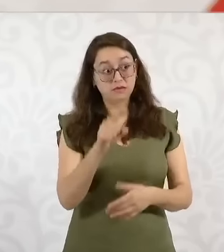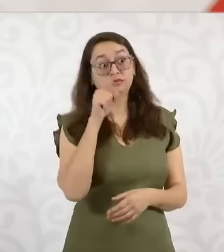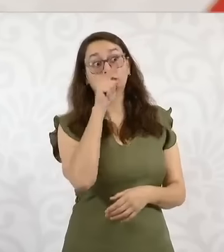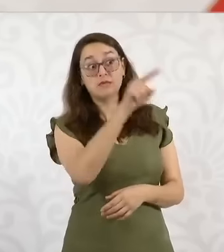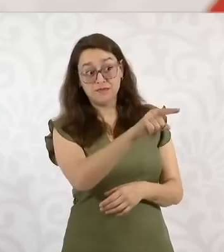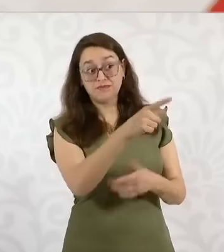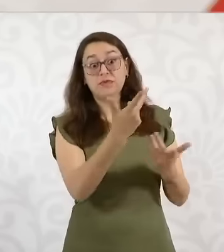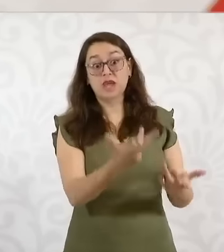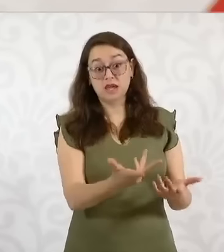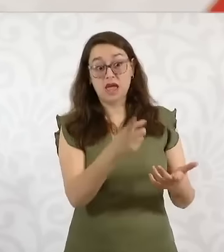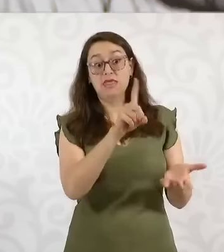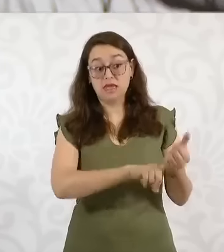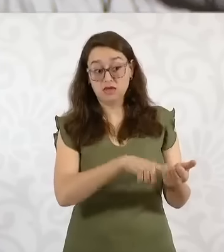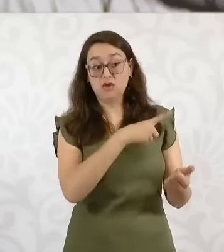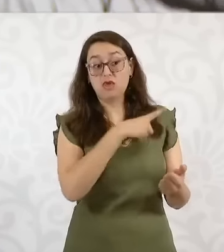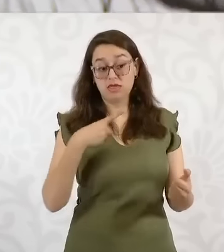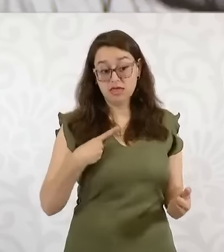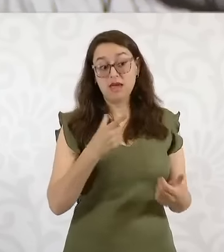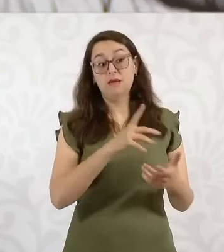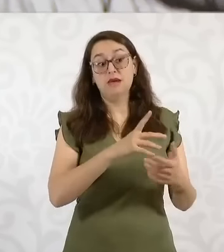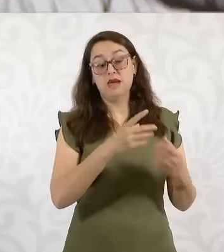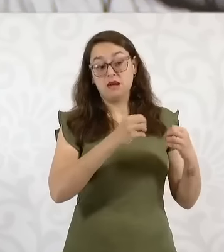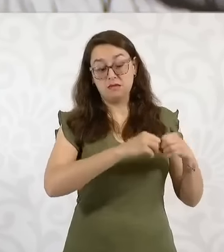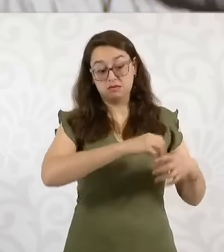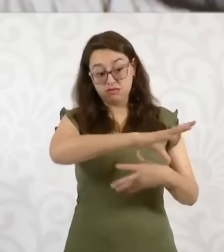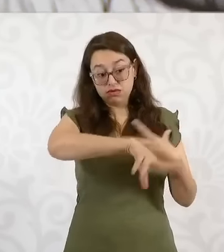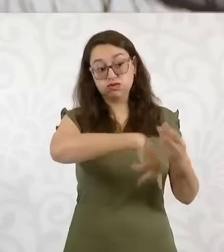de que realmente ponga su planta de tratamiento y todo lo que se tiene que hacer y las multas